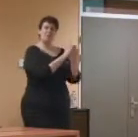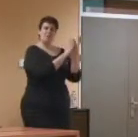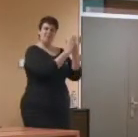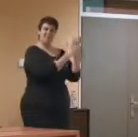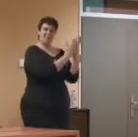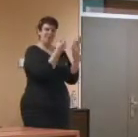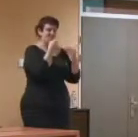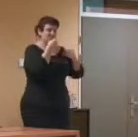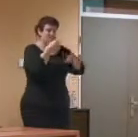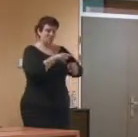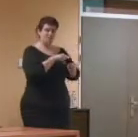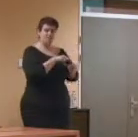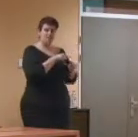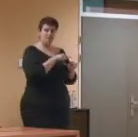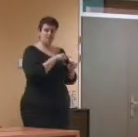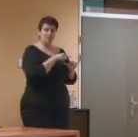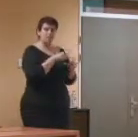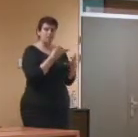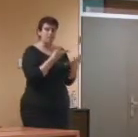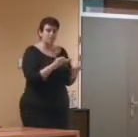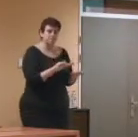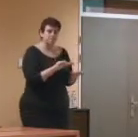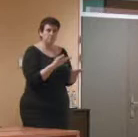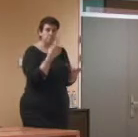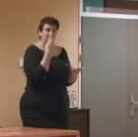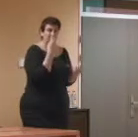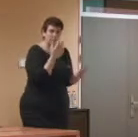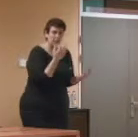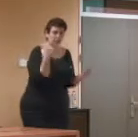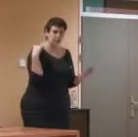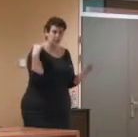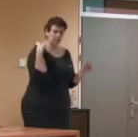de qué ha sucedido aquí y en general en